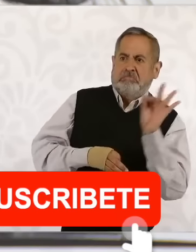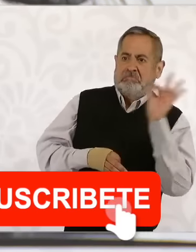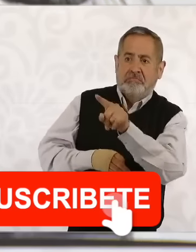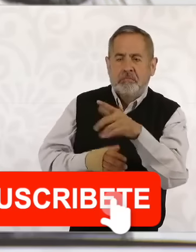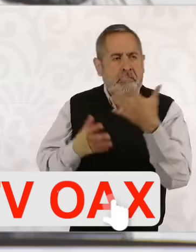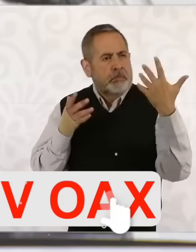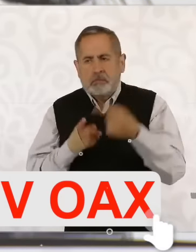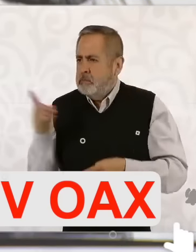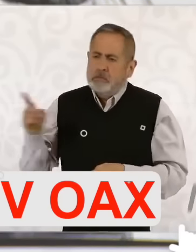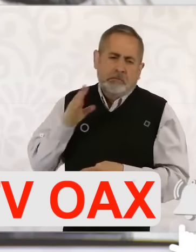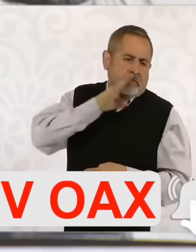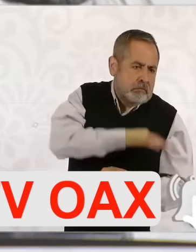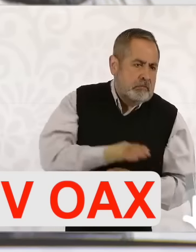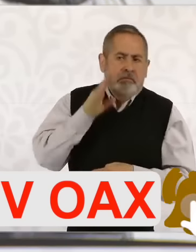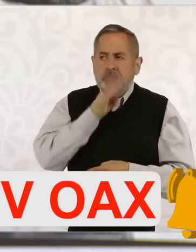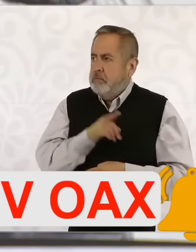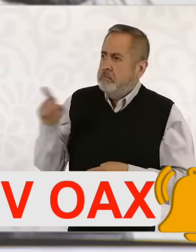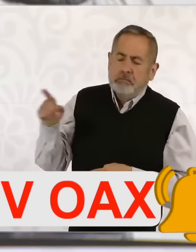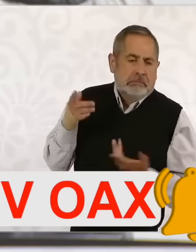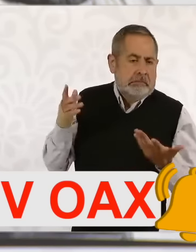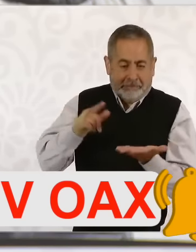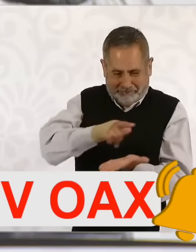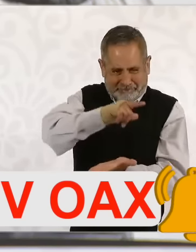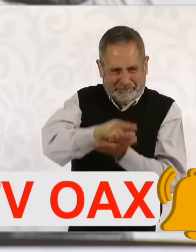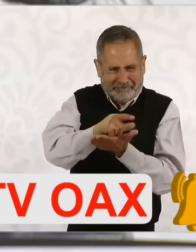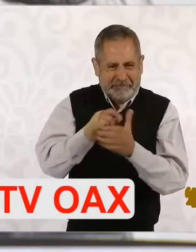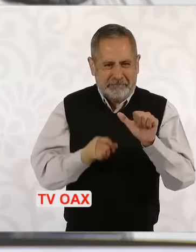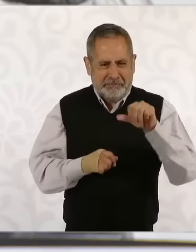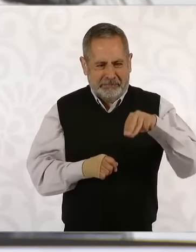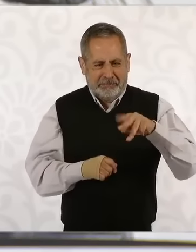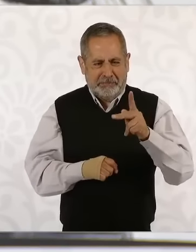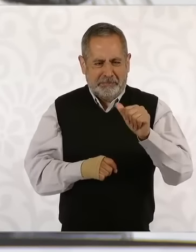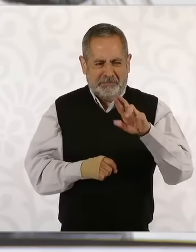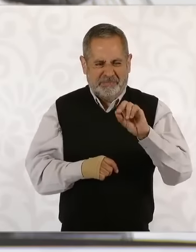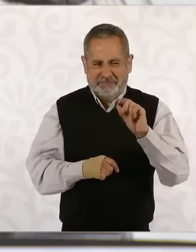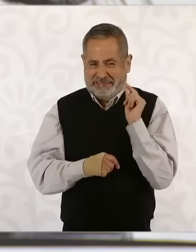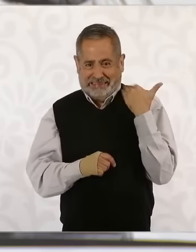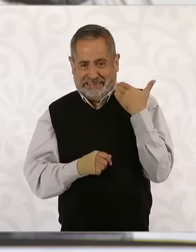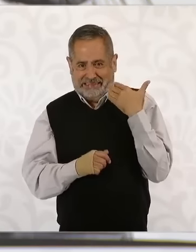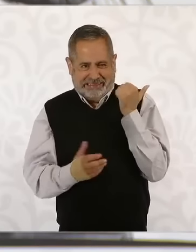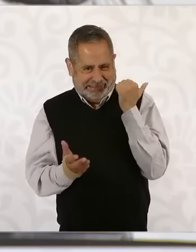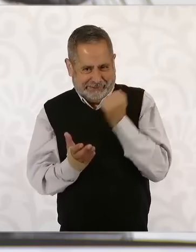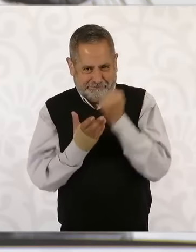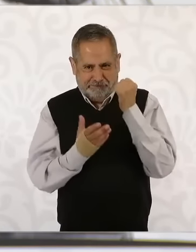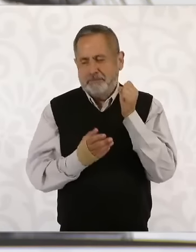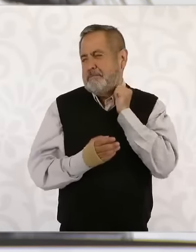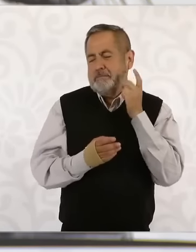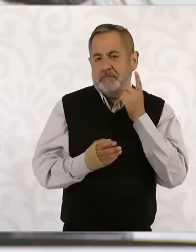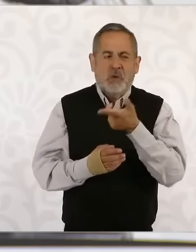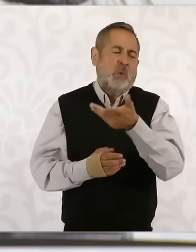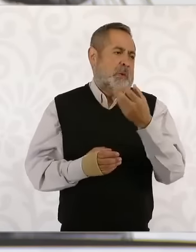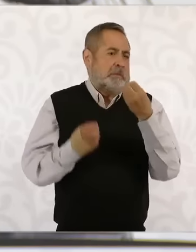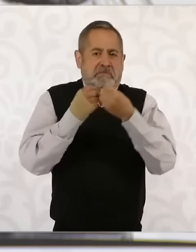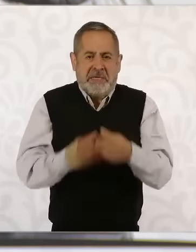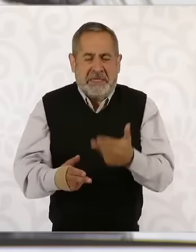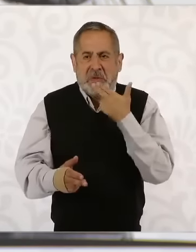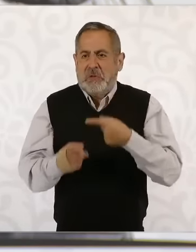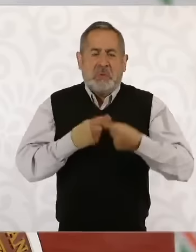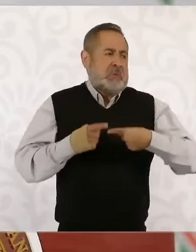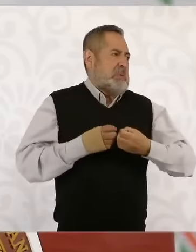a la gente que las reformas a la ley de amparo recientemente aprobadas son regresivas y limitan